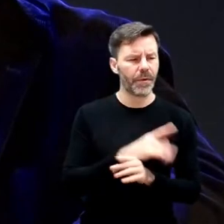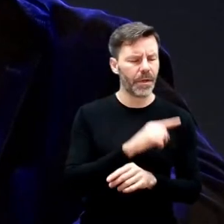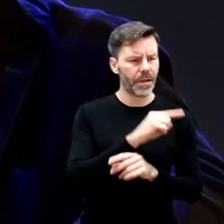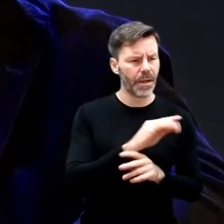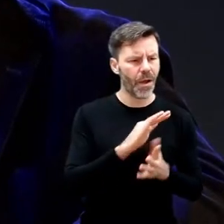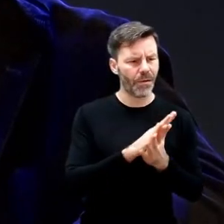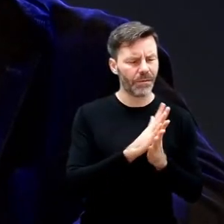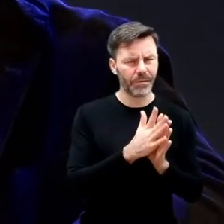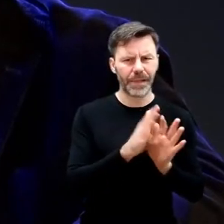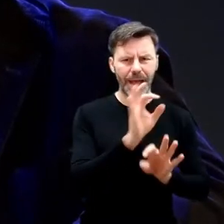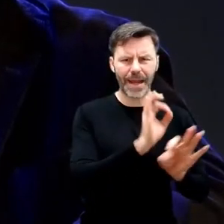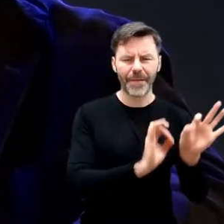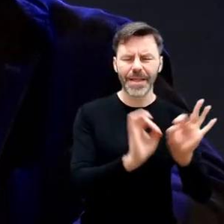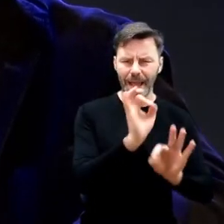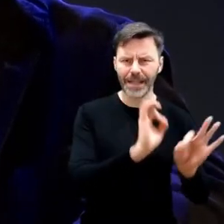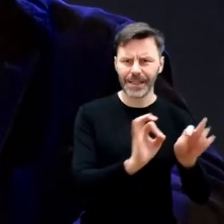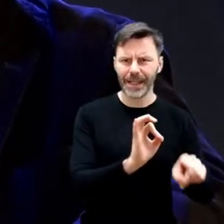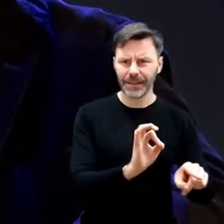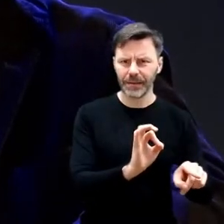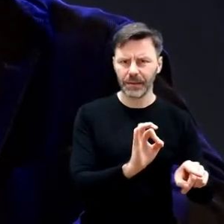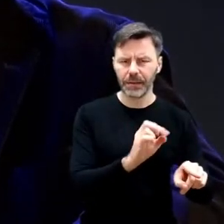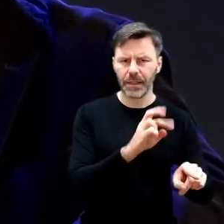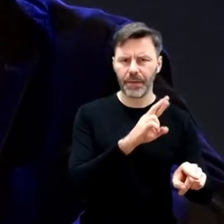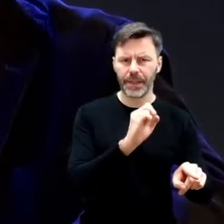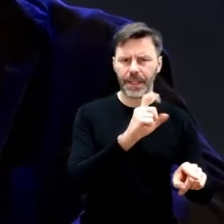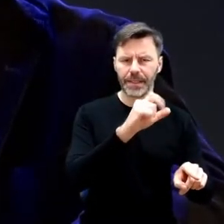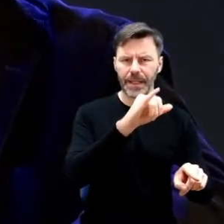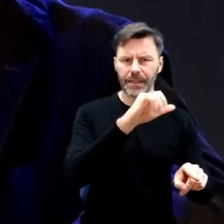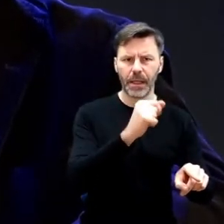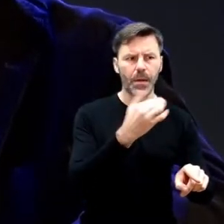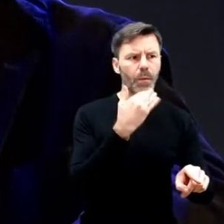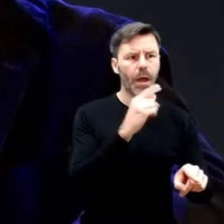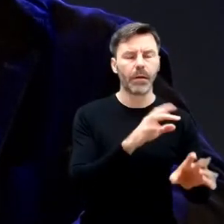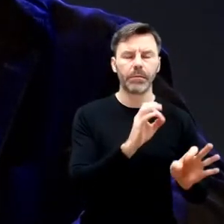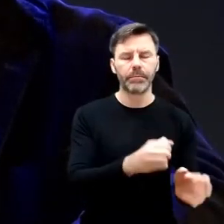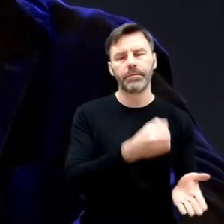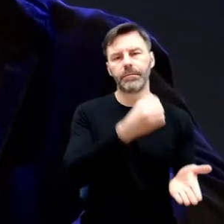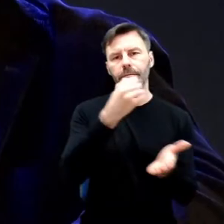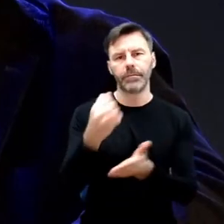ale poszłabym dalej mówiąc o regionalnych funduszach wsparcia mieszkalnictwa,